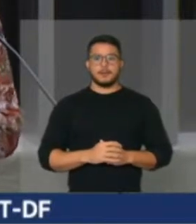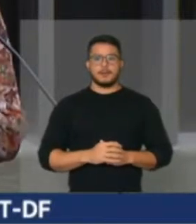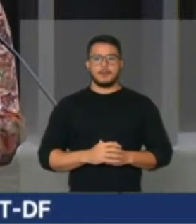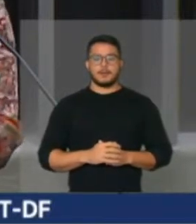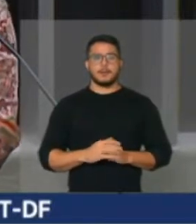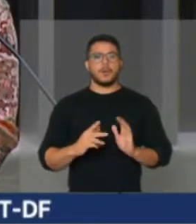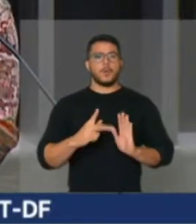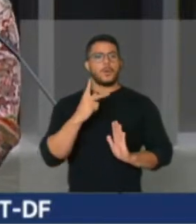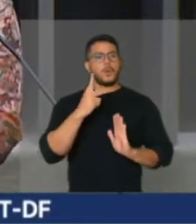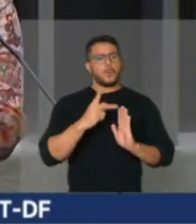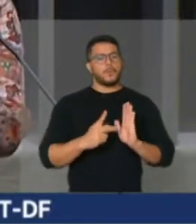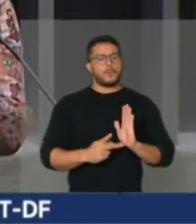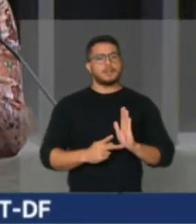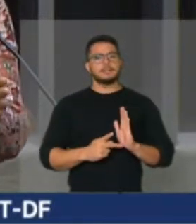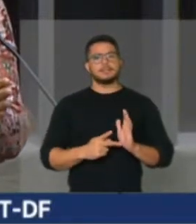MAS ELAS PODEM SER OBRIGADAS PELOS PATRÕES A ESTABELECER